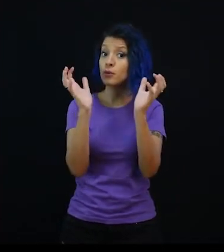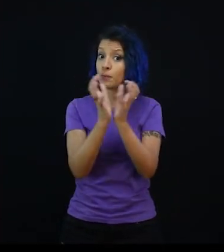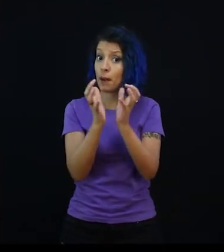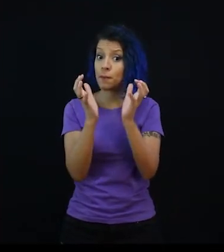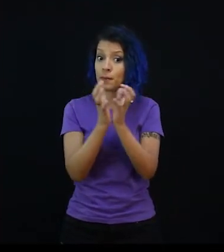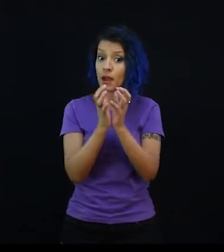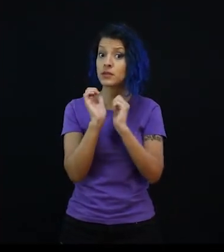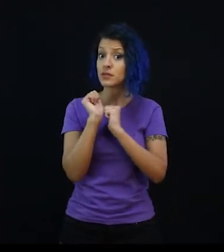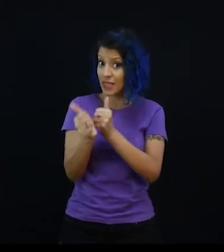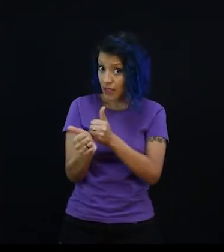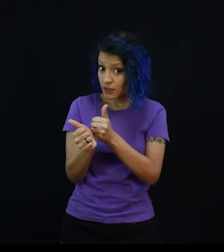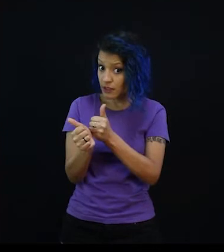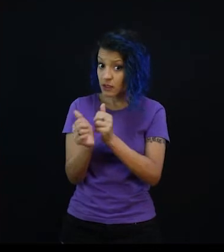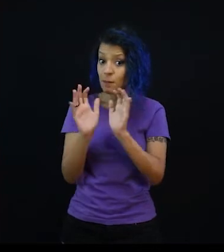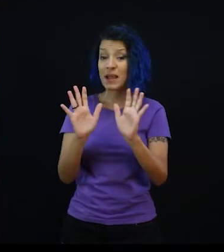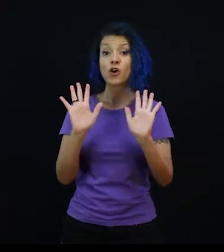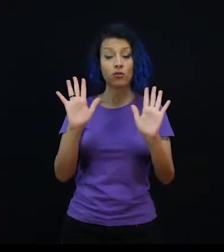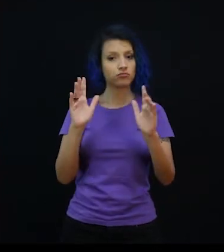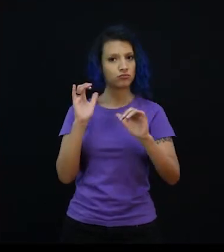A gente vai trocar o porco por aqui, olhe.